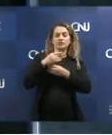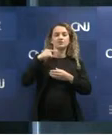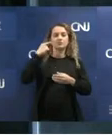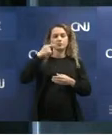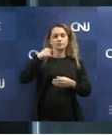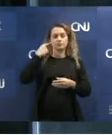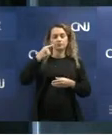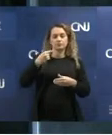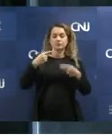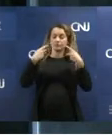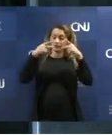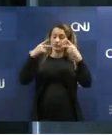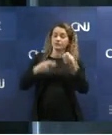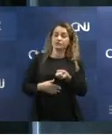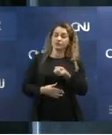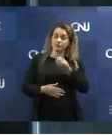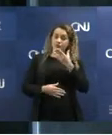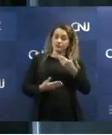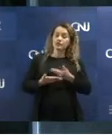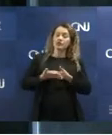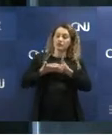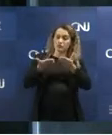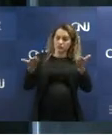Estamos diante de um fato que é inconteste e gravoso.